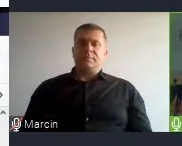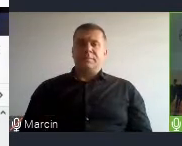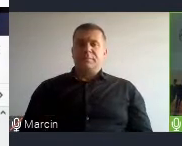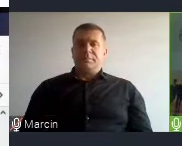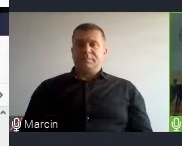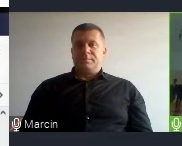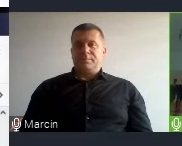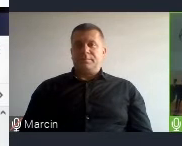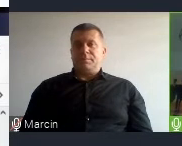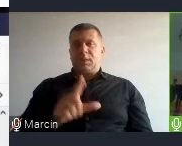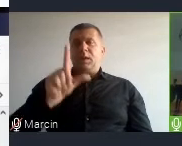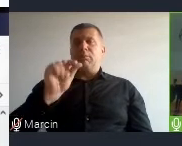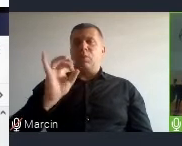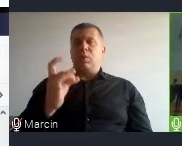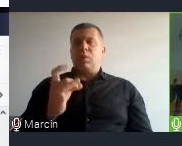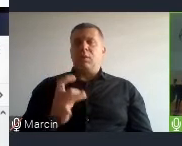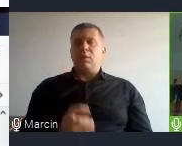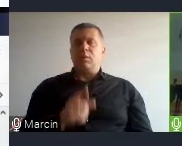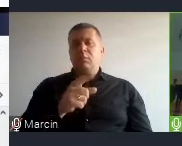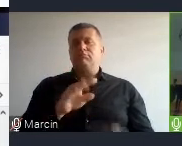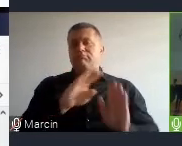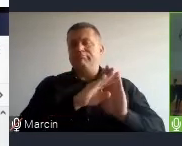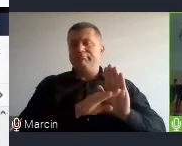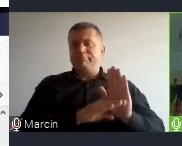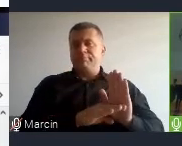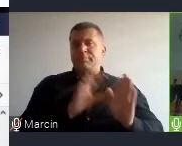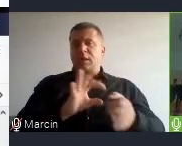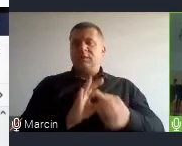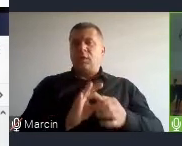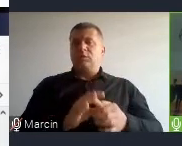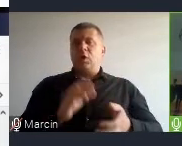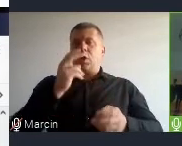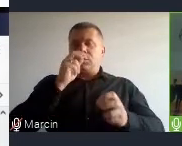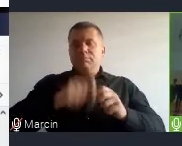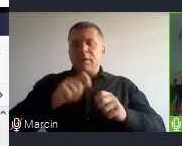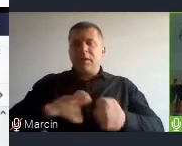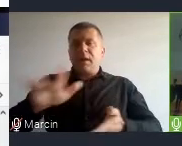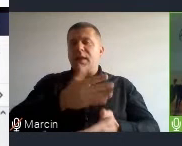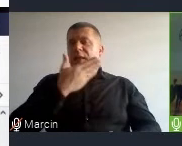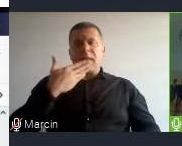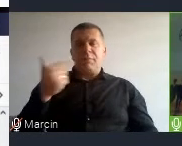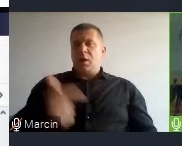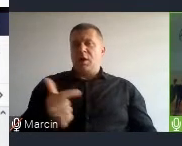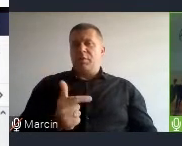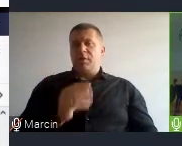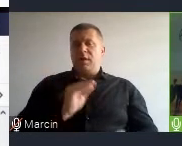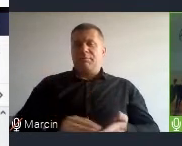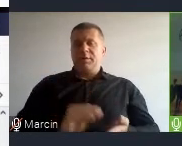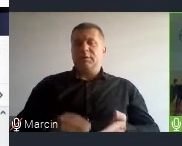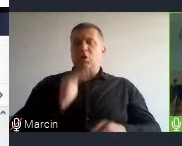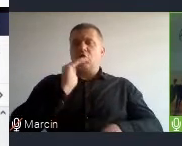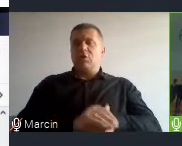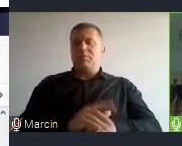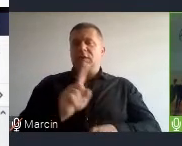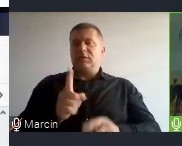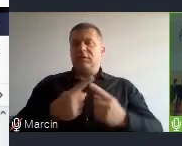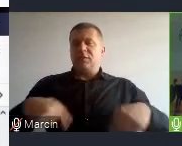W tym progu, w tych procedurach związanych z rozeznaniem rynku, nie ma obowiązku zawierania pisemnej umowy z wykonawcą.